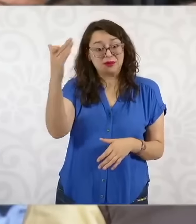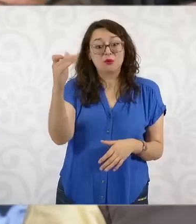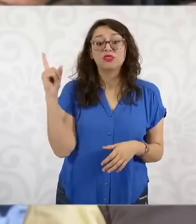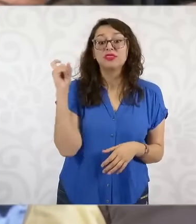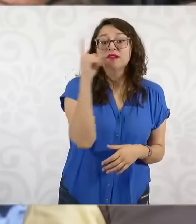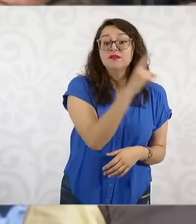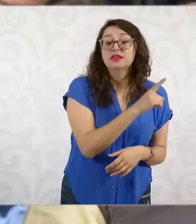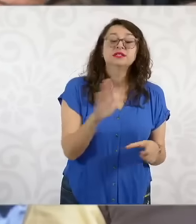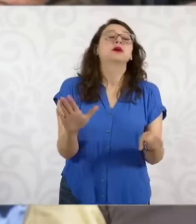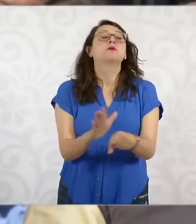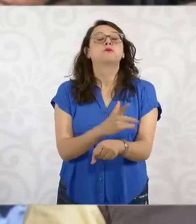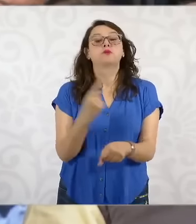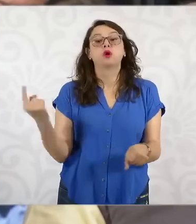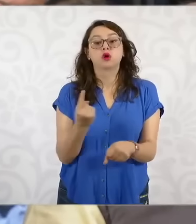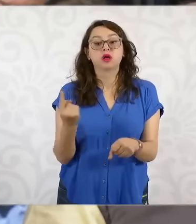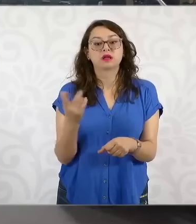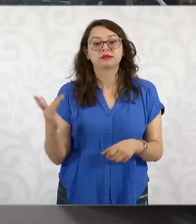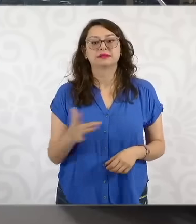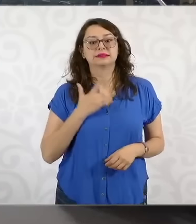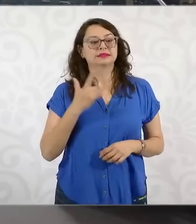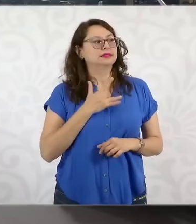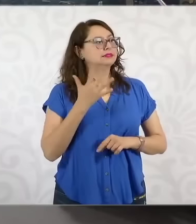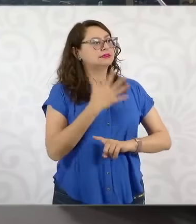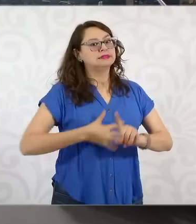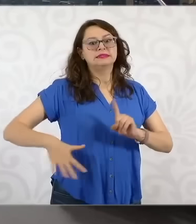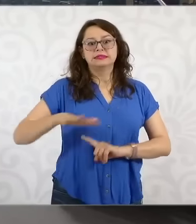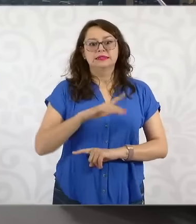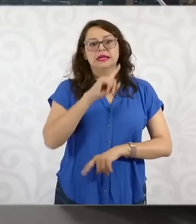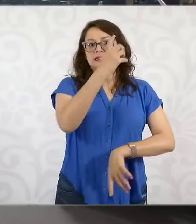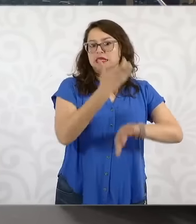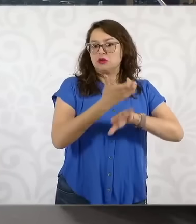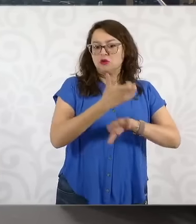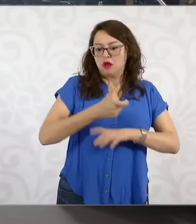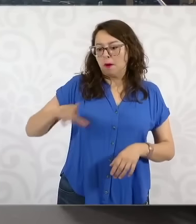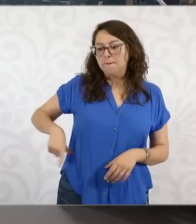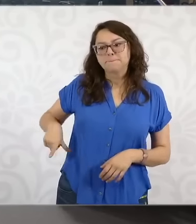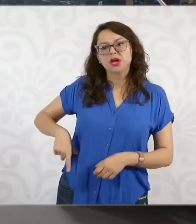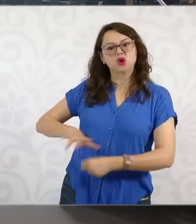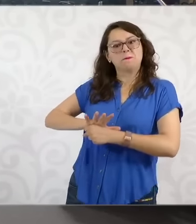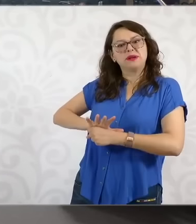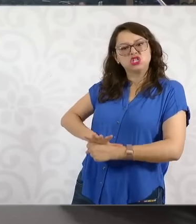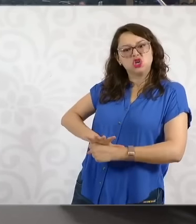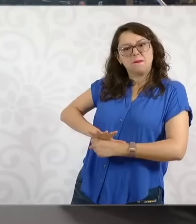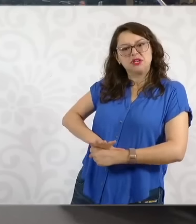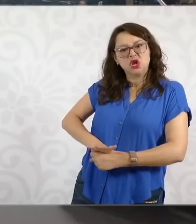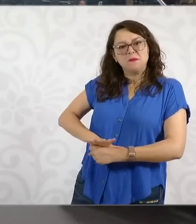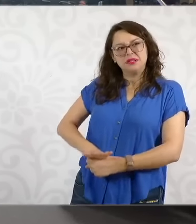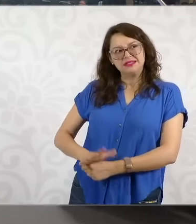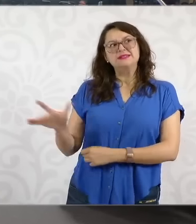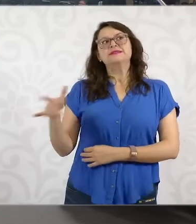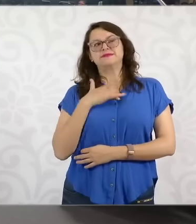porque justo se percibe una presión del gobierno estadounidense hacia México, hacia nuestro país,